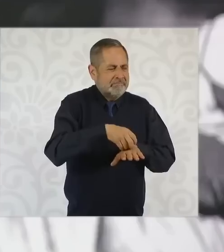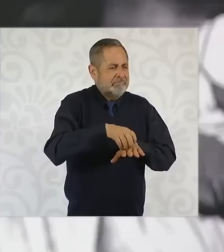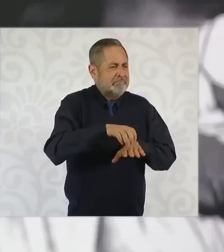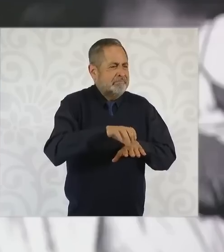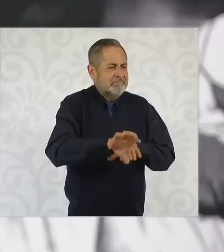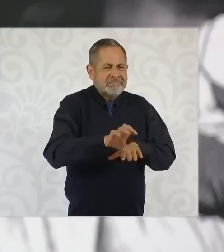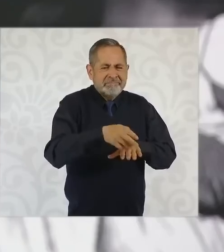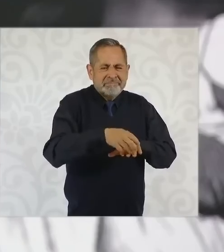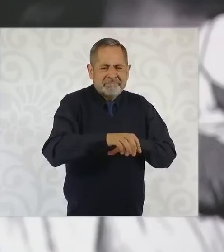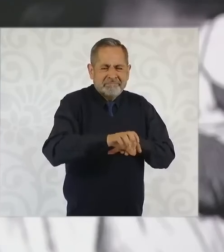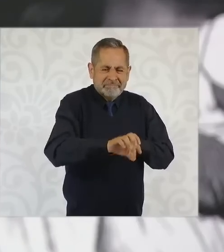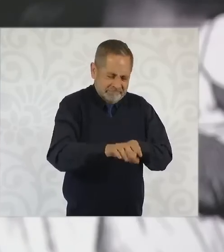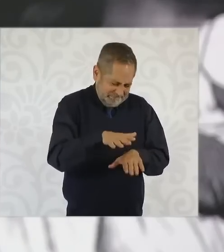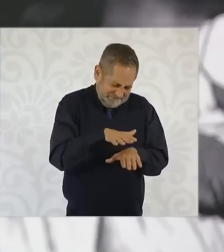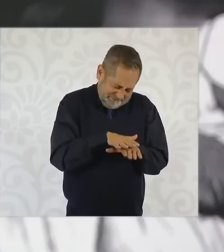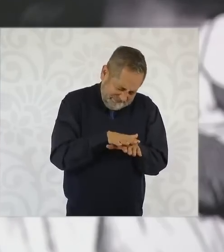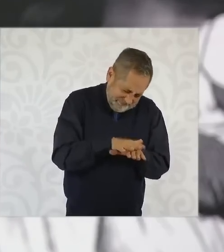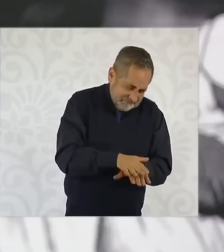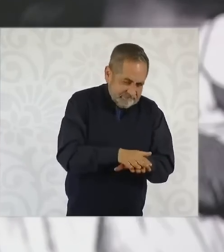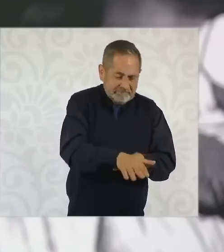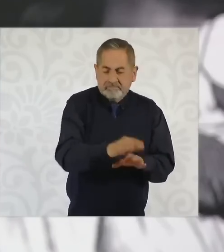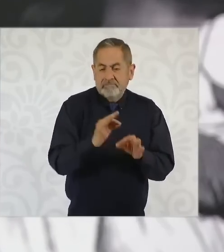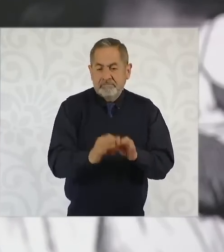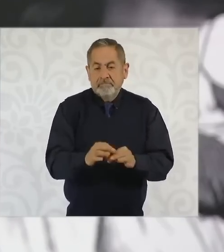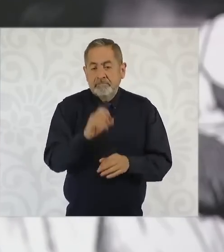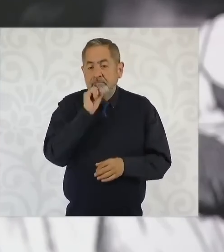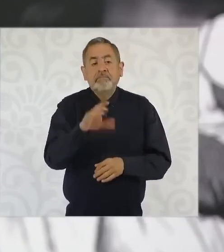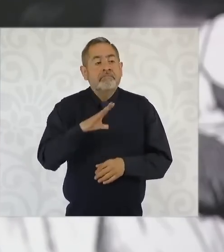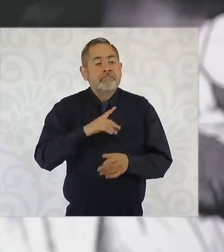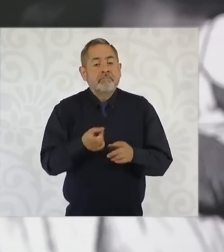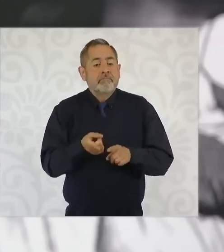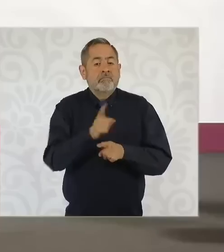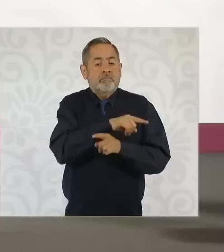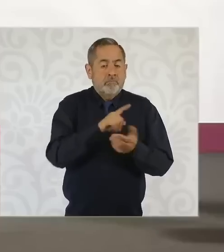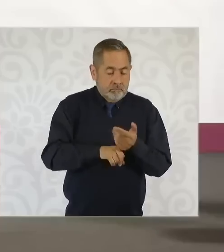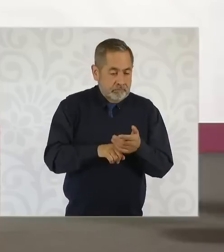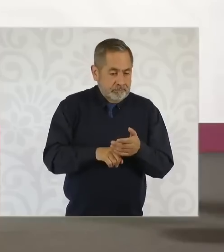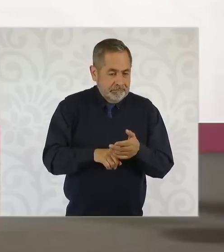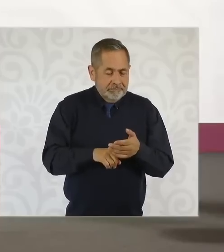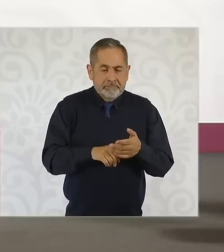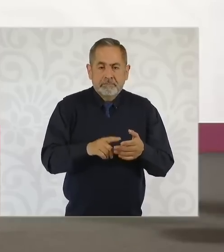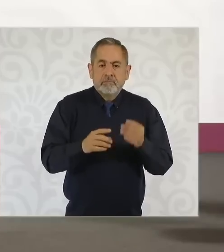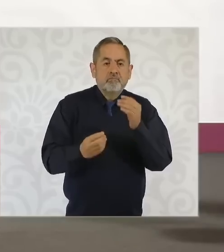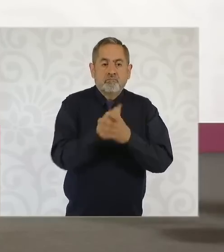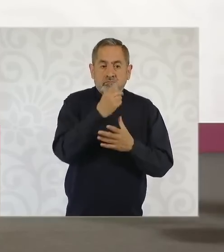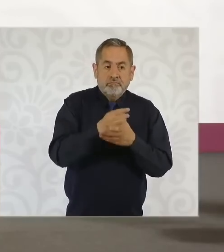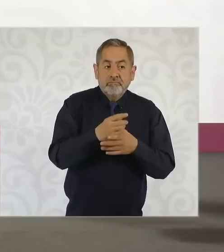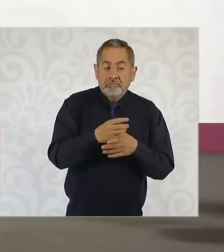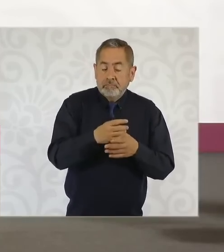recuperadoras estas máquinas pueden triturar las capas inferiores es decir No nada más el asfalto